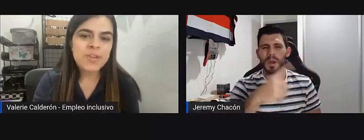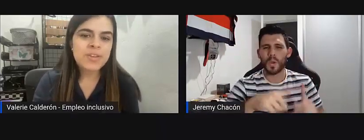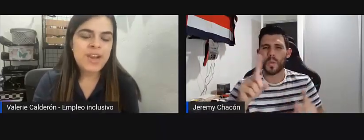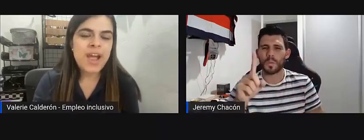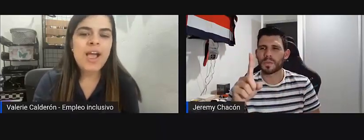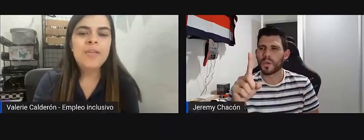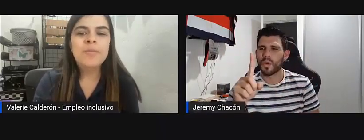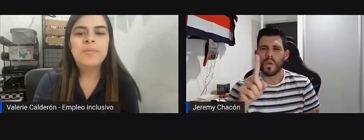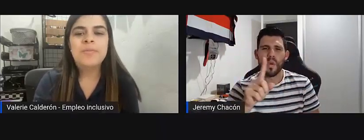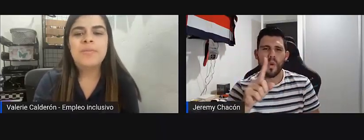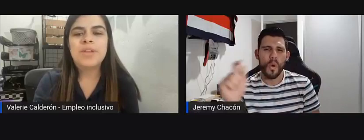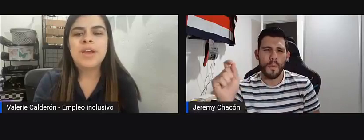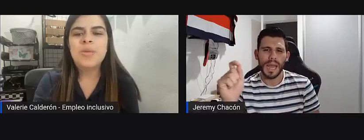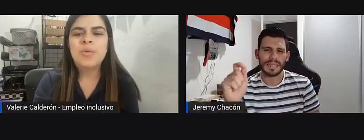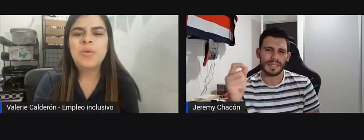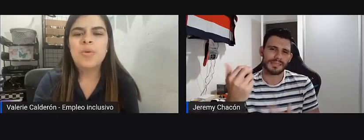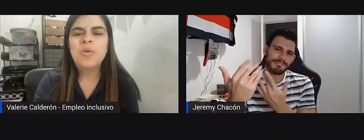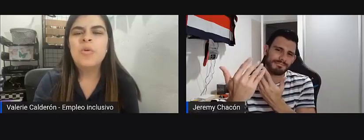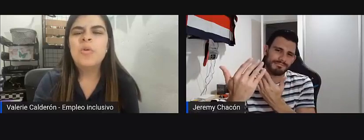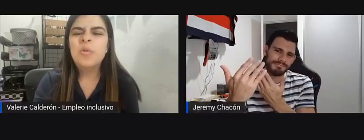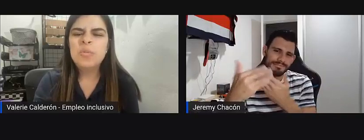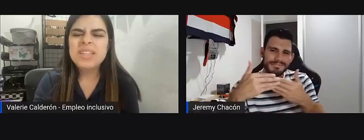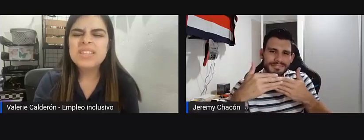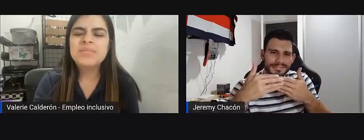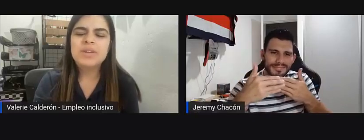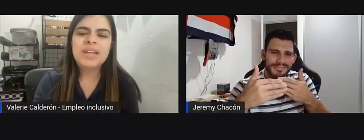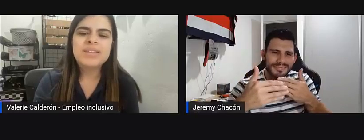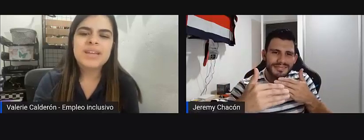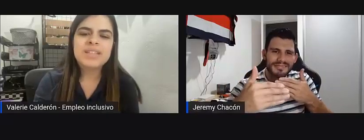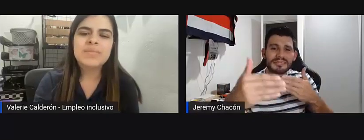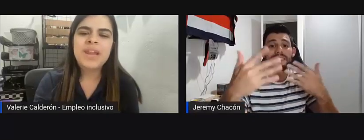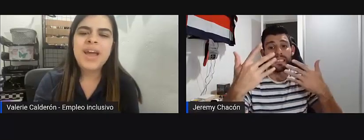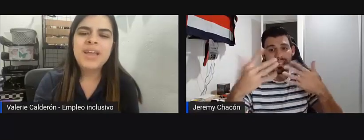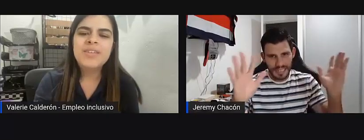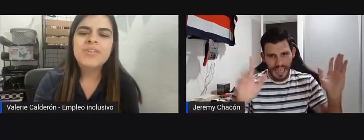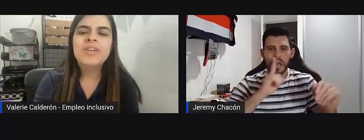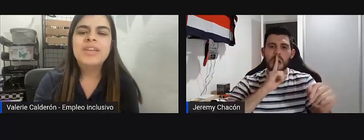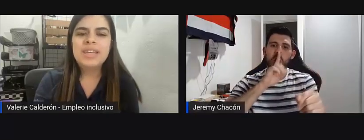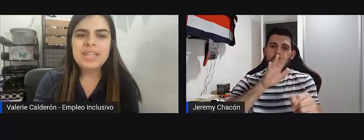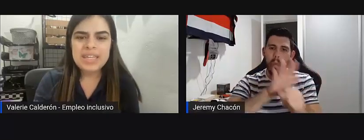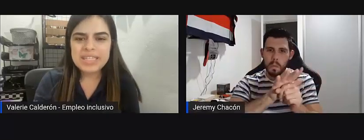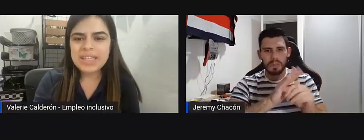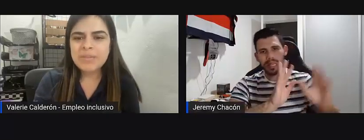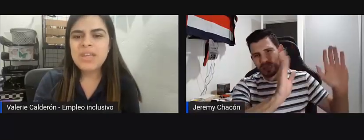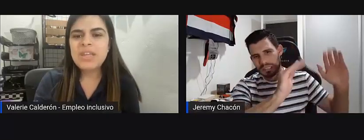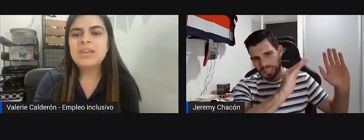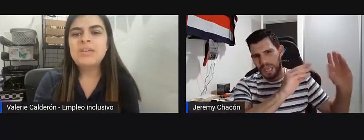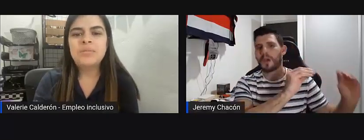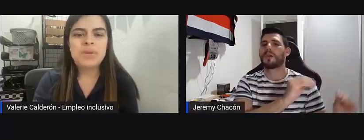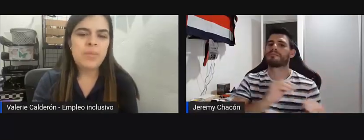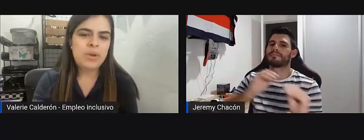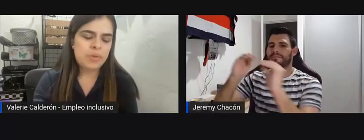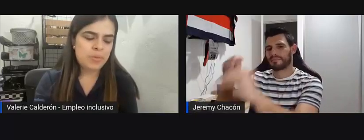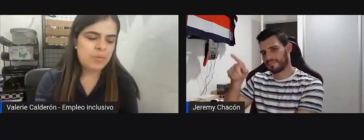a la otro lado verdad como un mes verdad estar esperando y Ya termina verdad por el compromiso